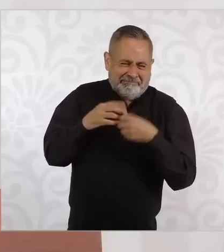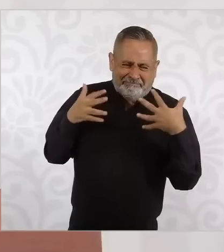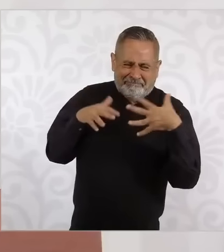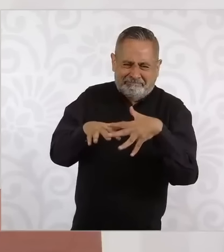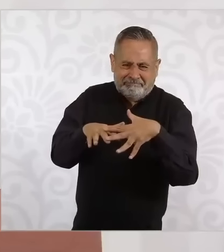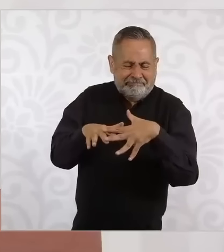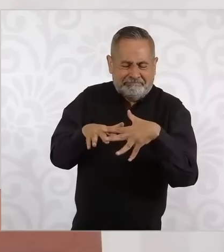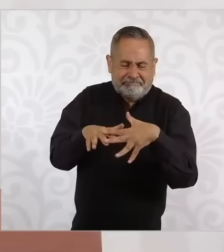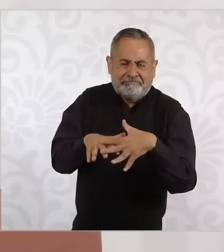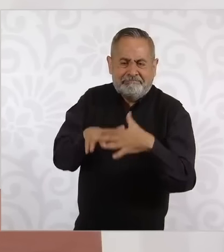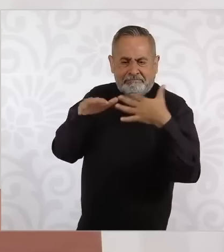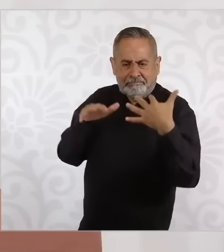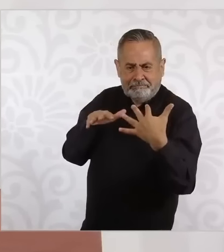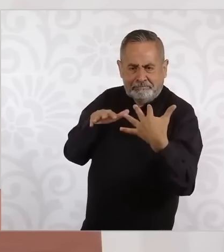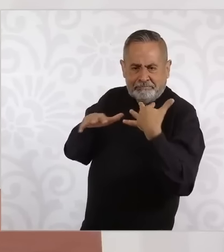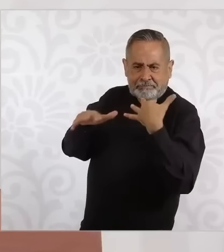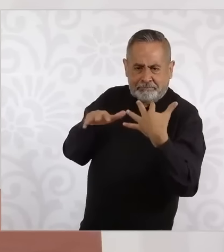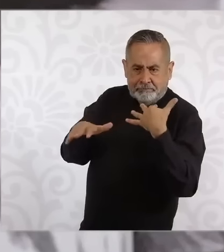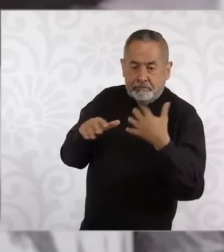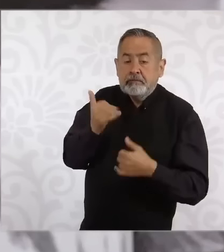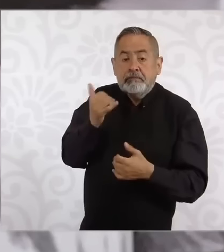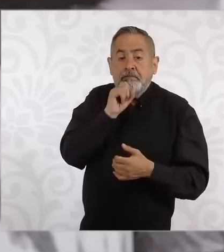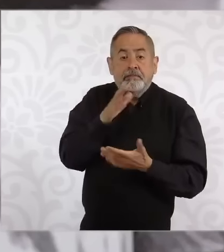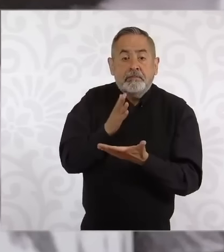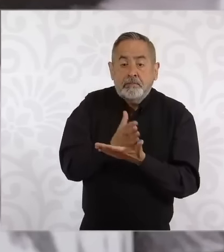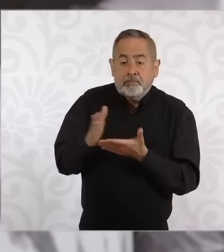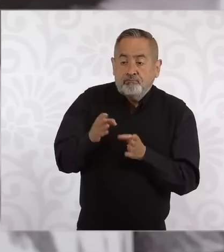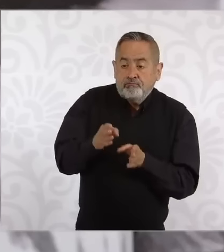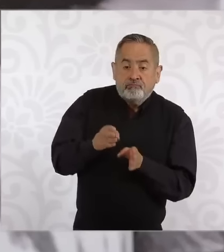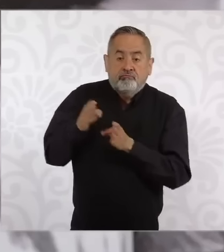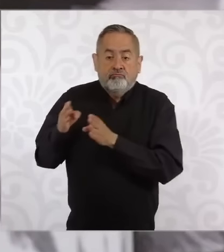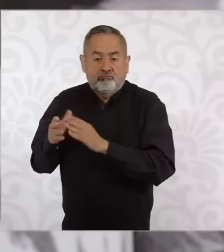capacidad en la vía para separar los vehículos de carga eh sobre todo los de corto itinerario